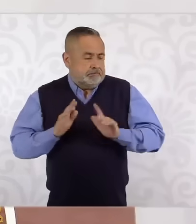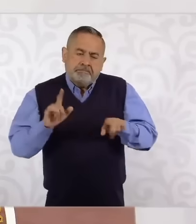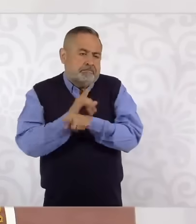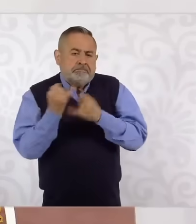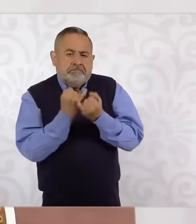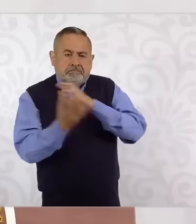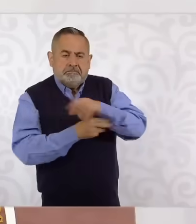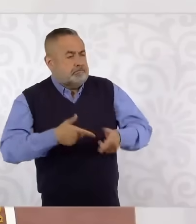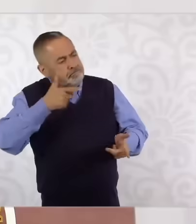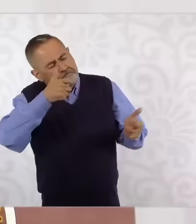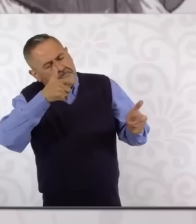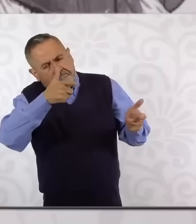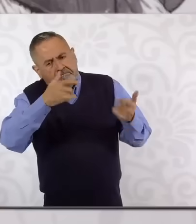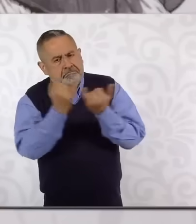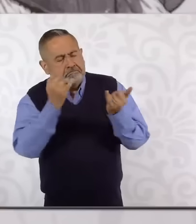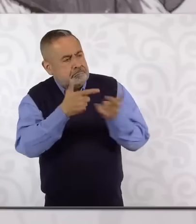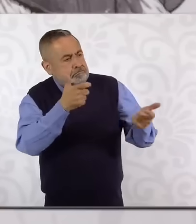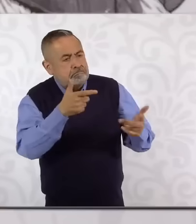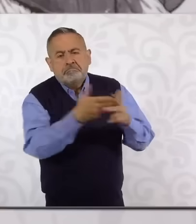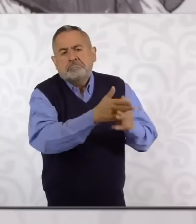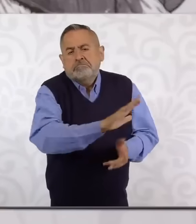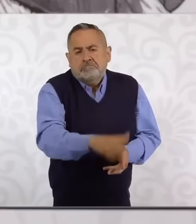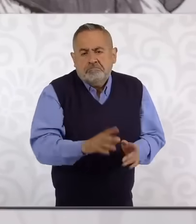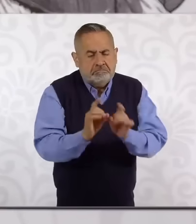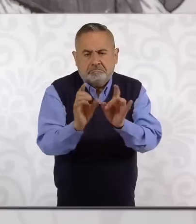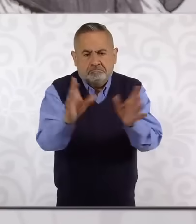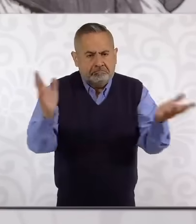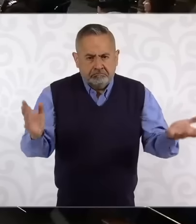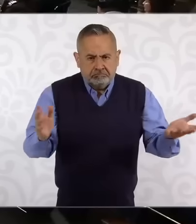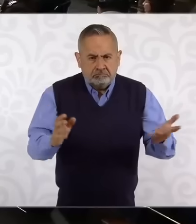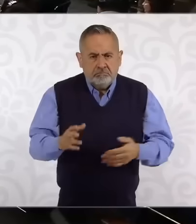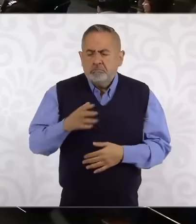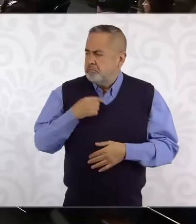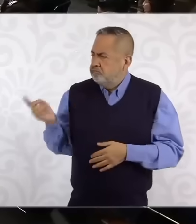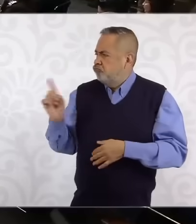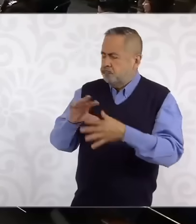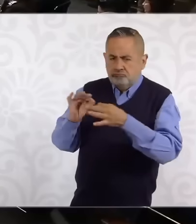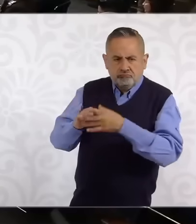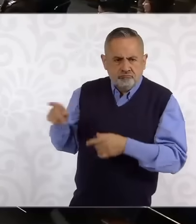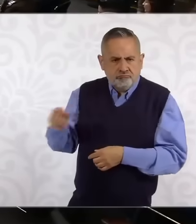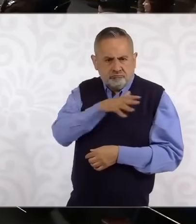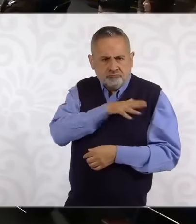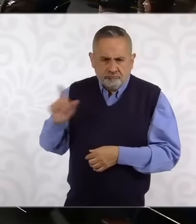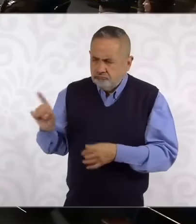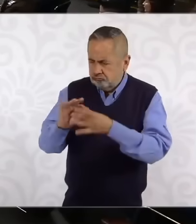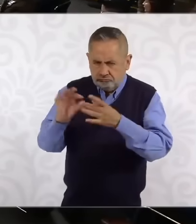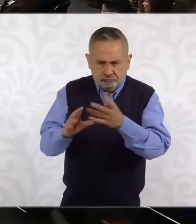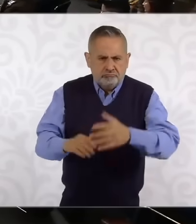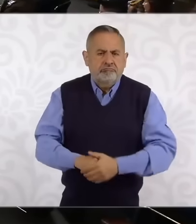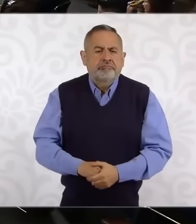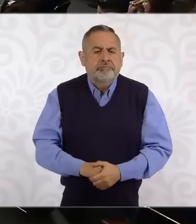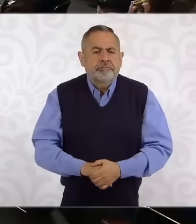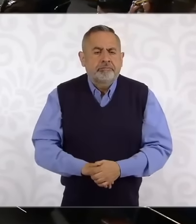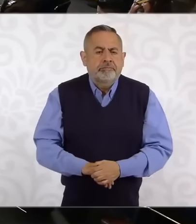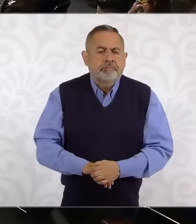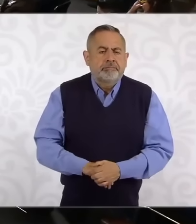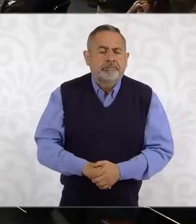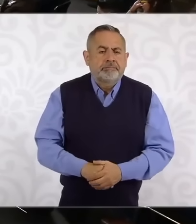a la ley al uso de la fuerza racional. Pero sí puede, pero puede explicar el general. Gracias.